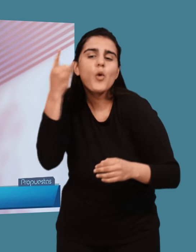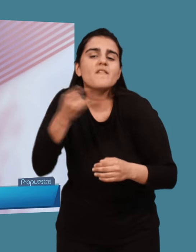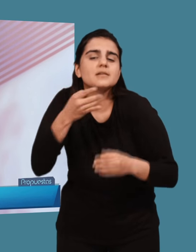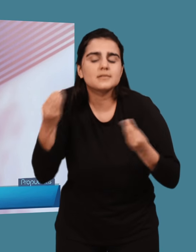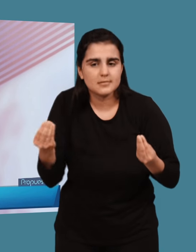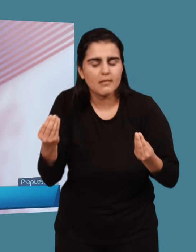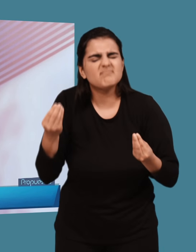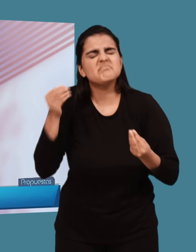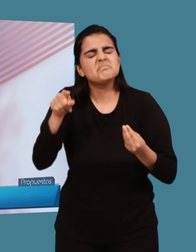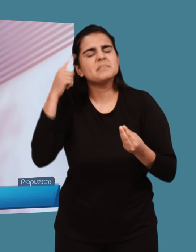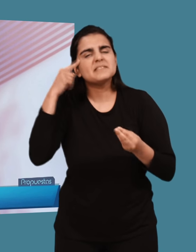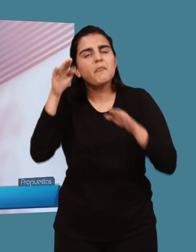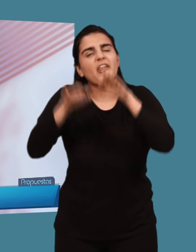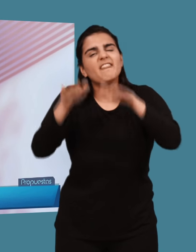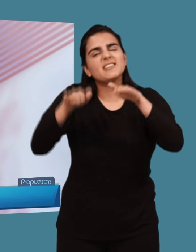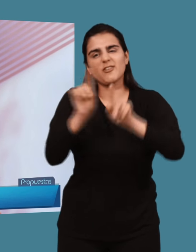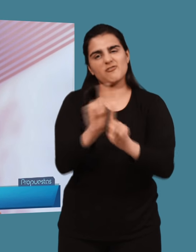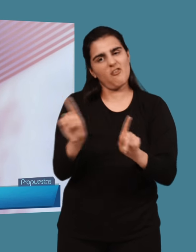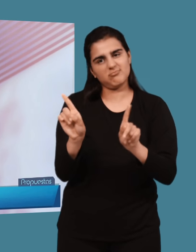porque entendemos que no es un curso de nivelación,